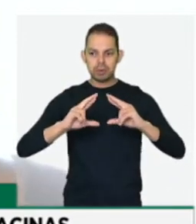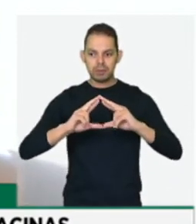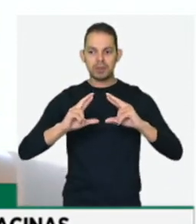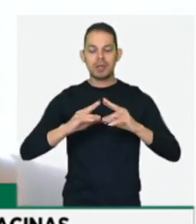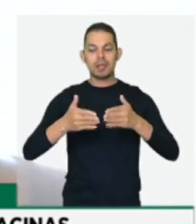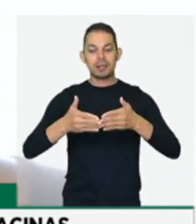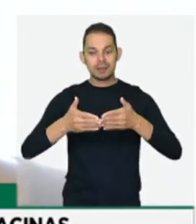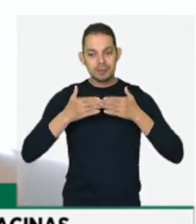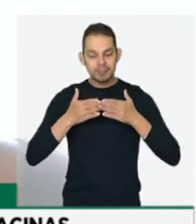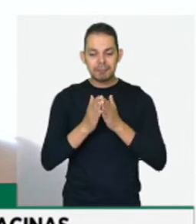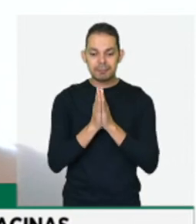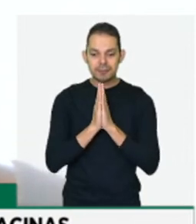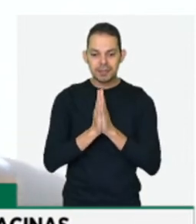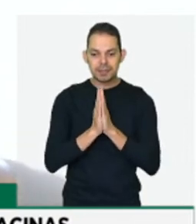INTERROMPA-SE ESSE QUE É